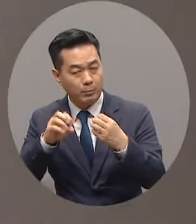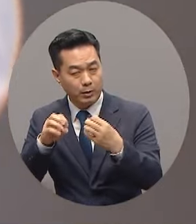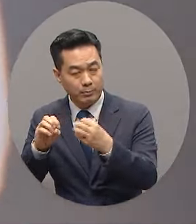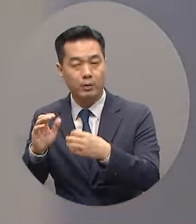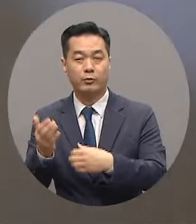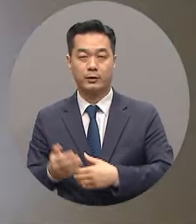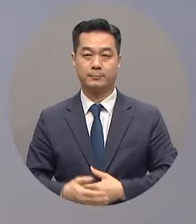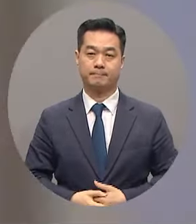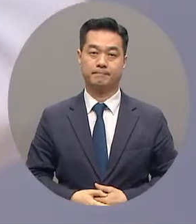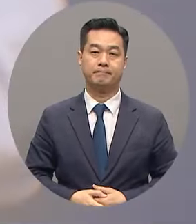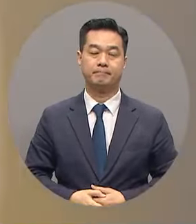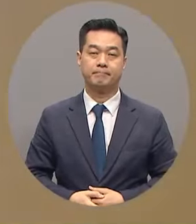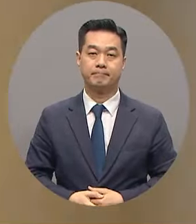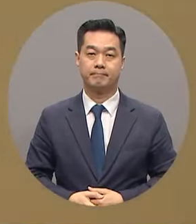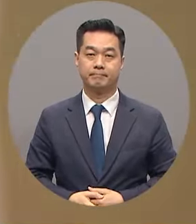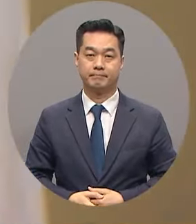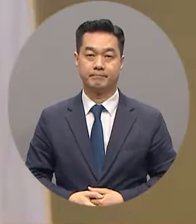청취할 예정이라고 말했습니다. MBC 뉴스 전동혁입니다.